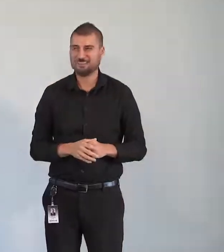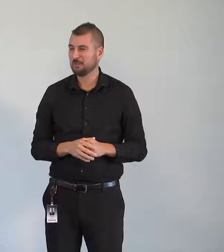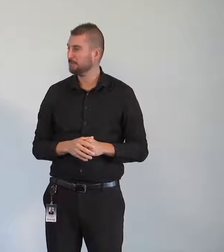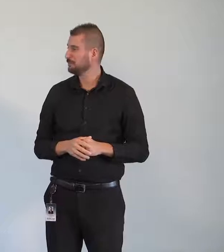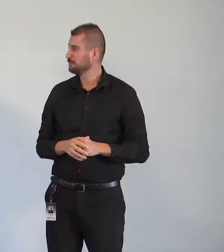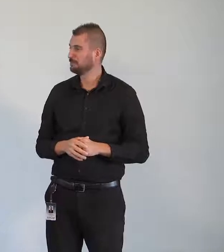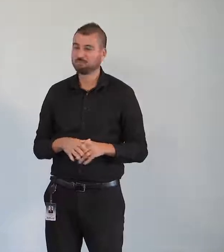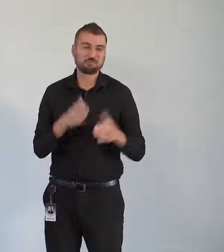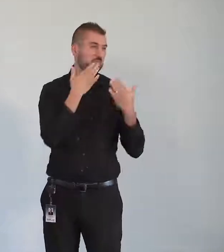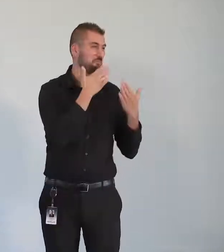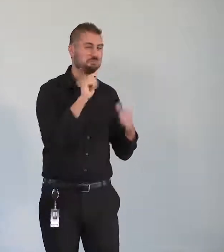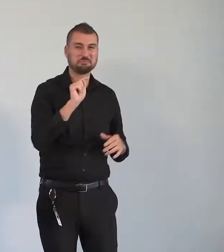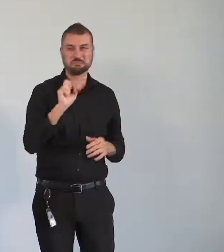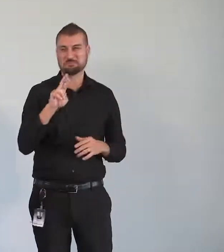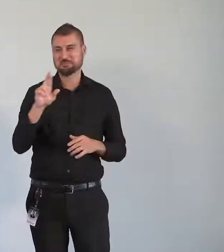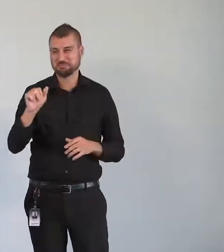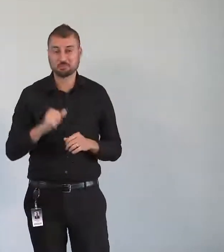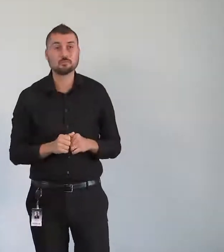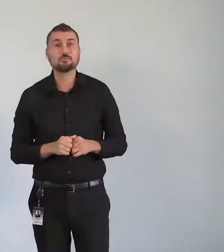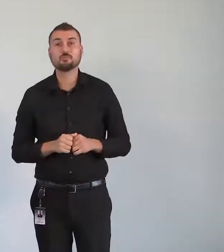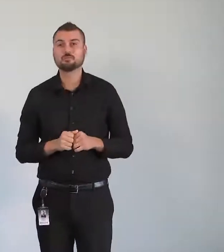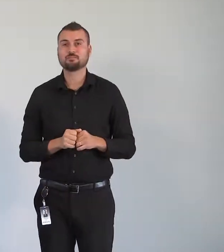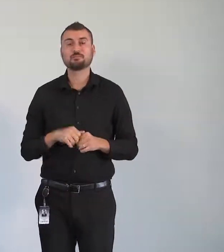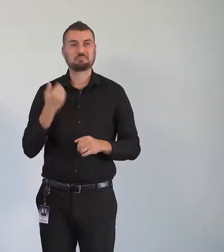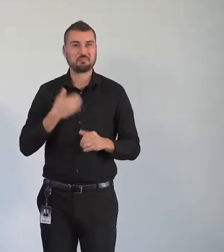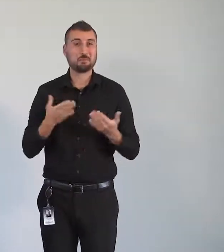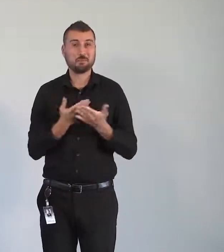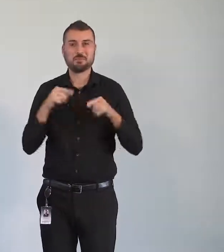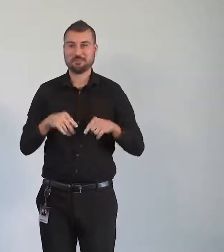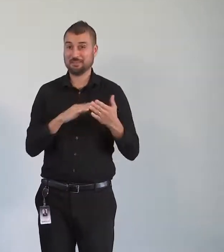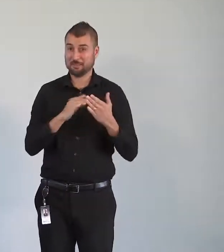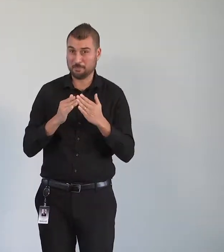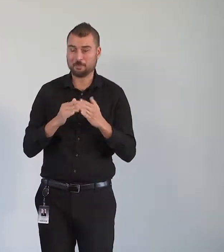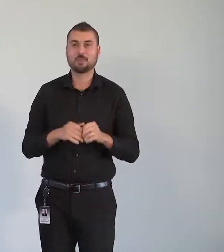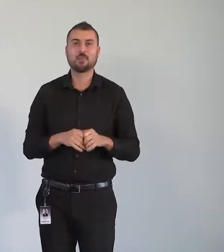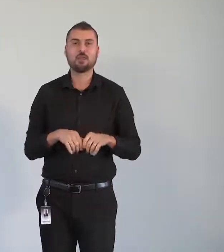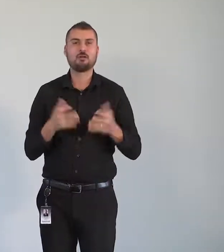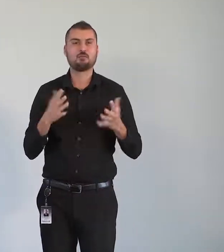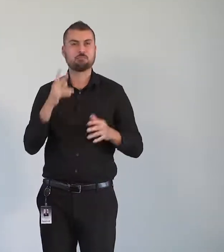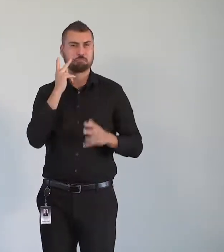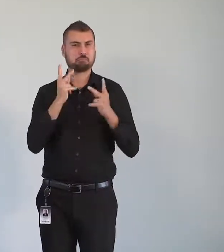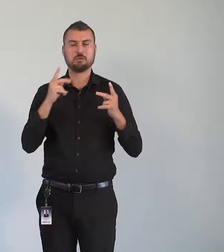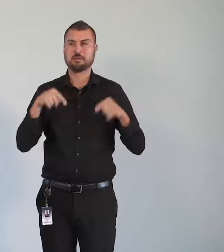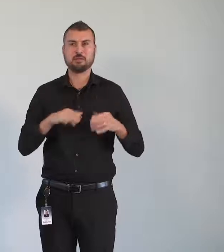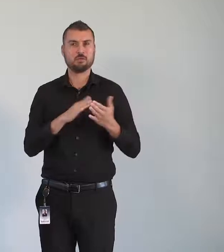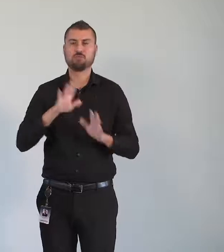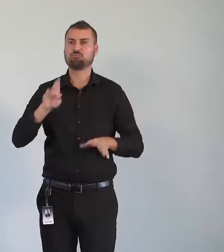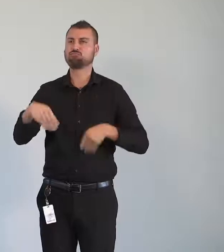, gracias Tara, aunque soy nuevo en esta ciudad Ya he visto la generosidad de esta comunidad y